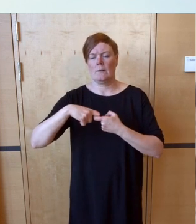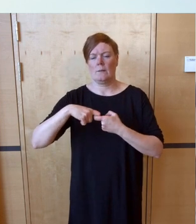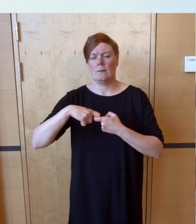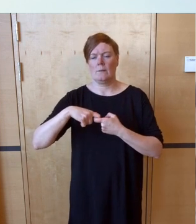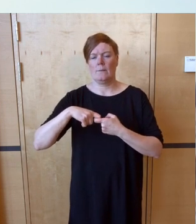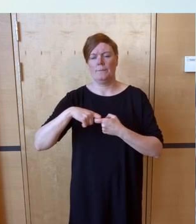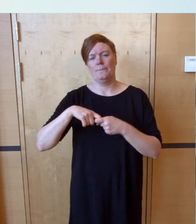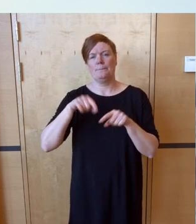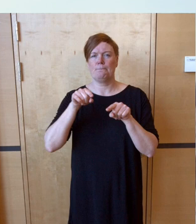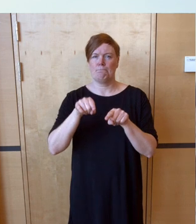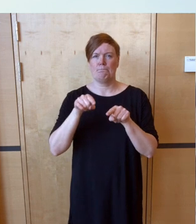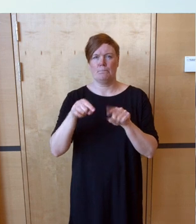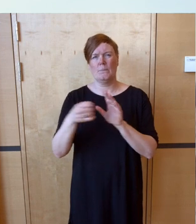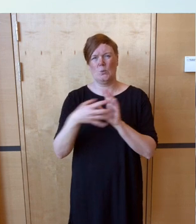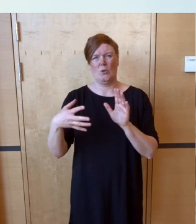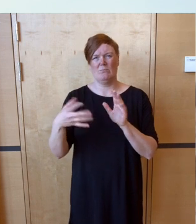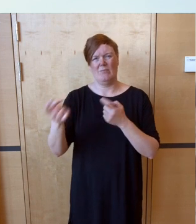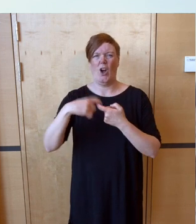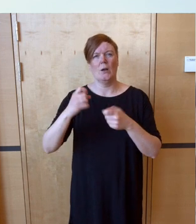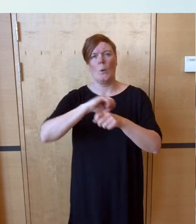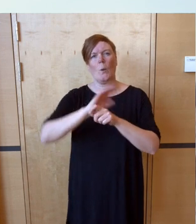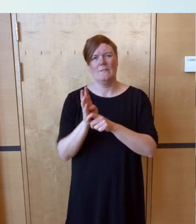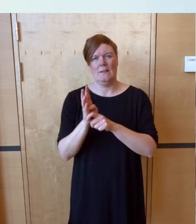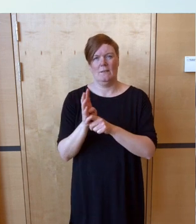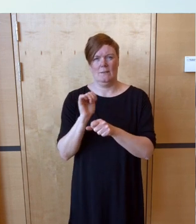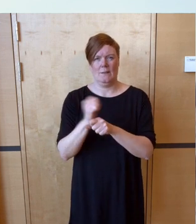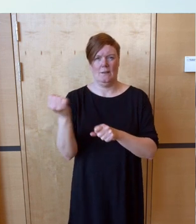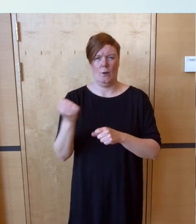Konsekvenserna av covid-19 och de har ju varit omfattande men